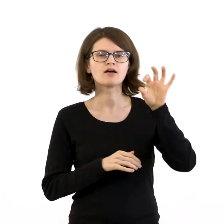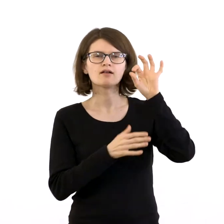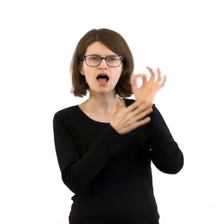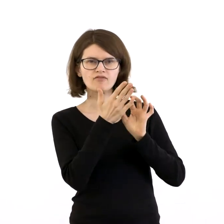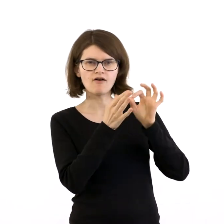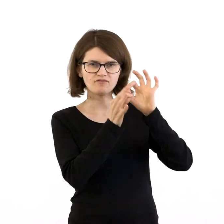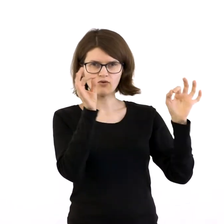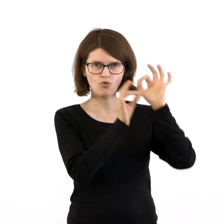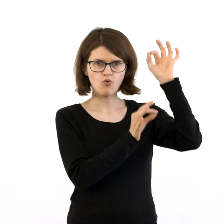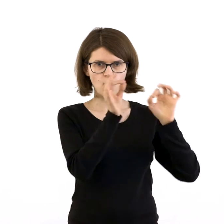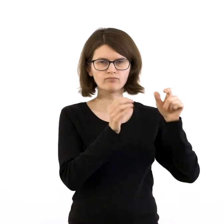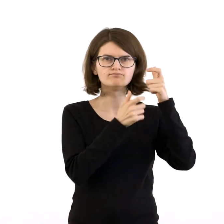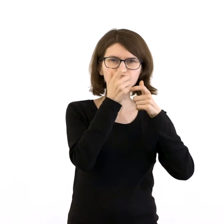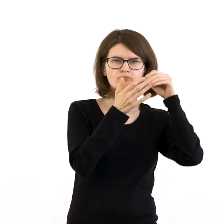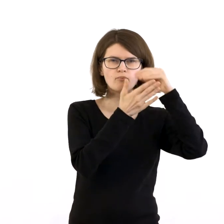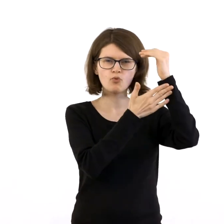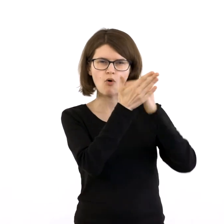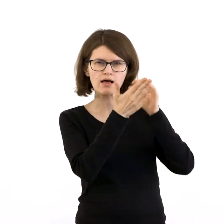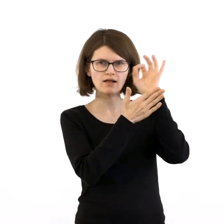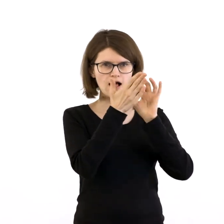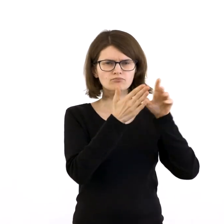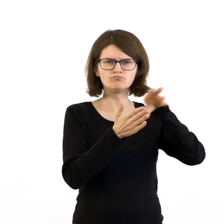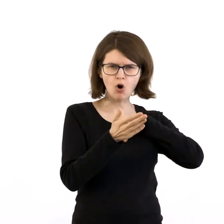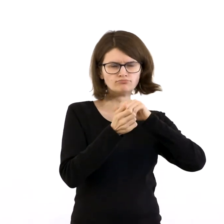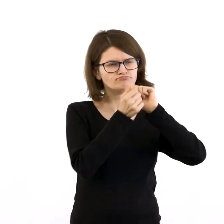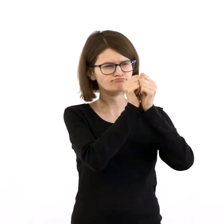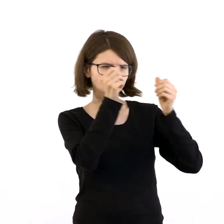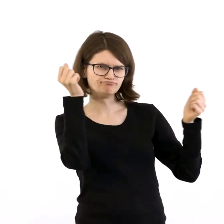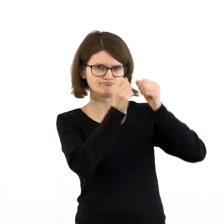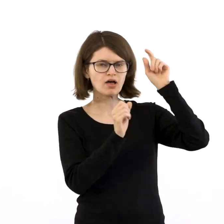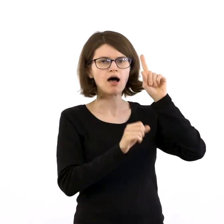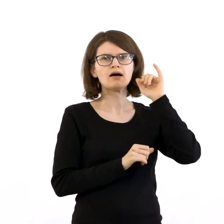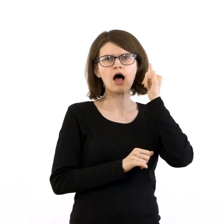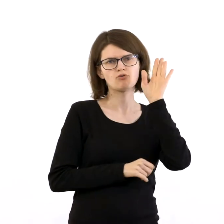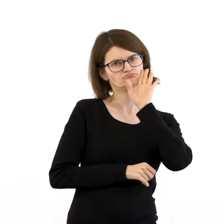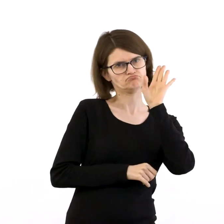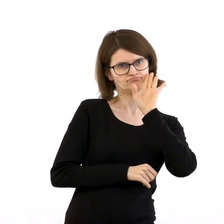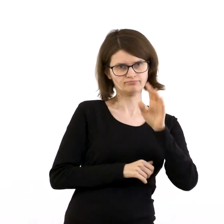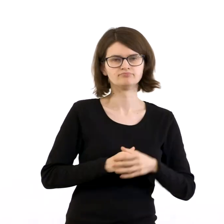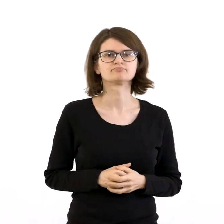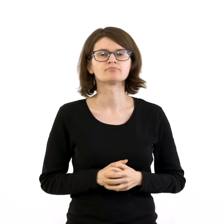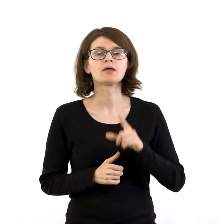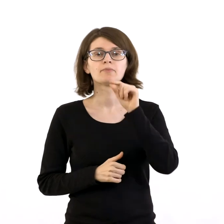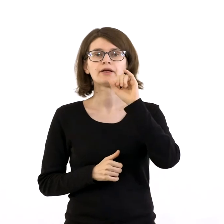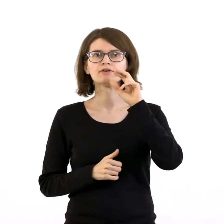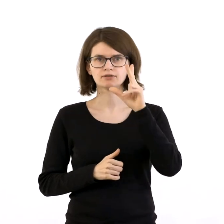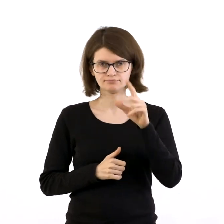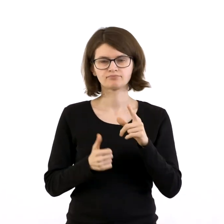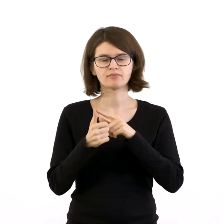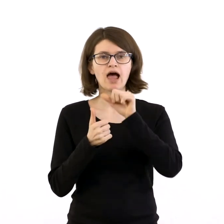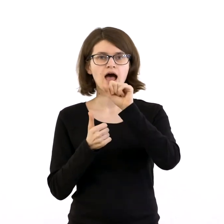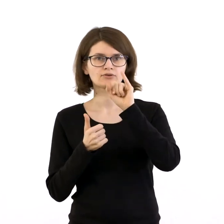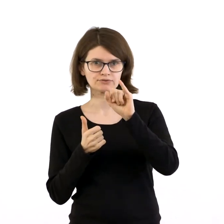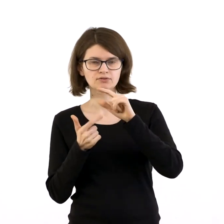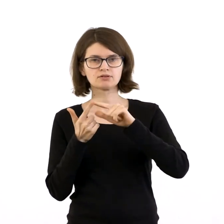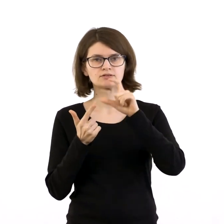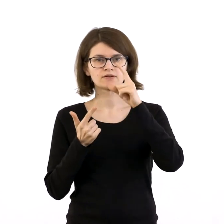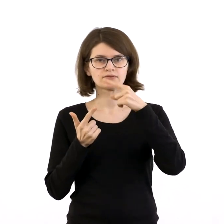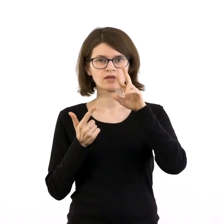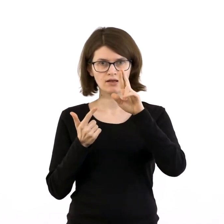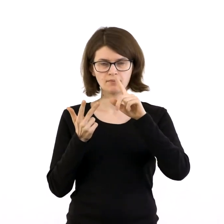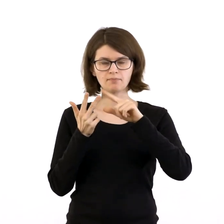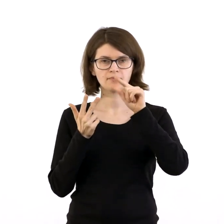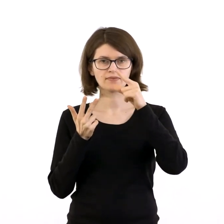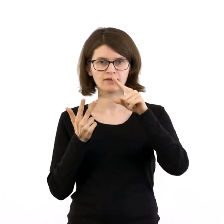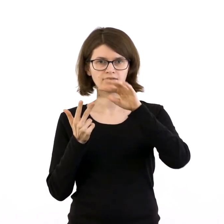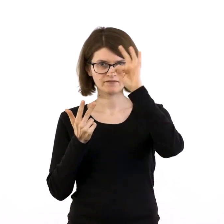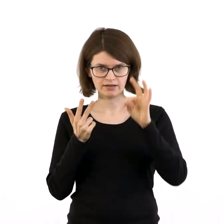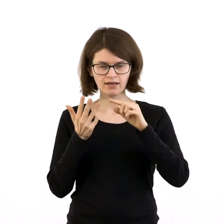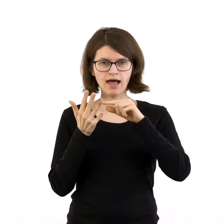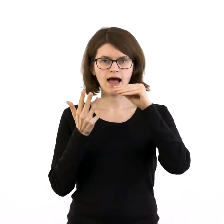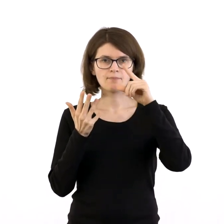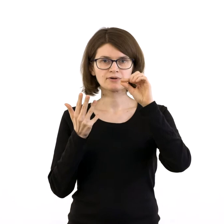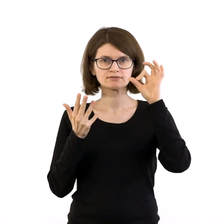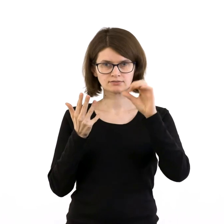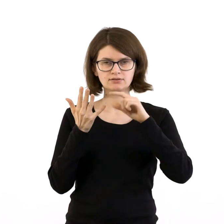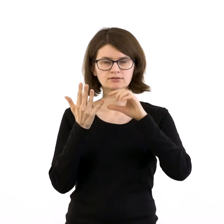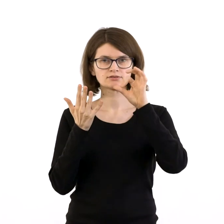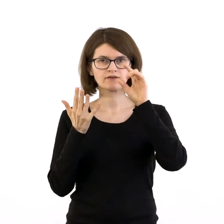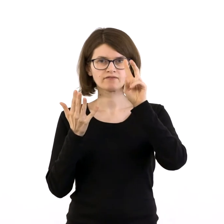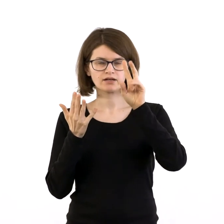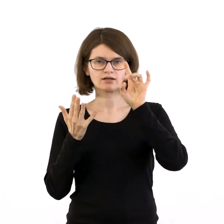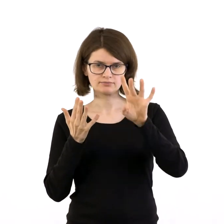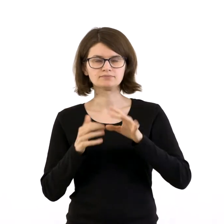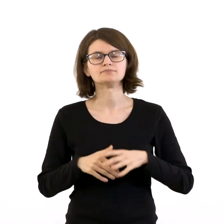grafika wektorową (robiona w programach graficznych i można zmieniać jej wielkość bez utraty jakości) – rozszerzenia plików: ai, cdr, pdf, eps, svg.